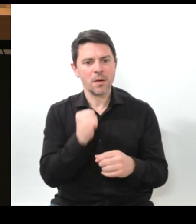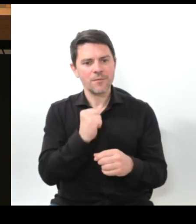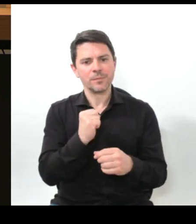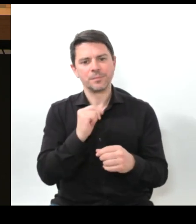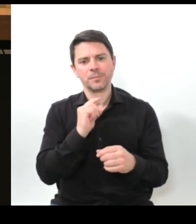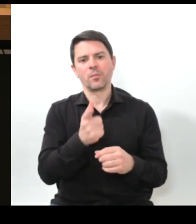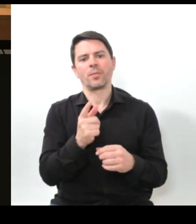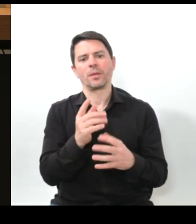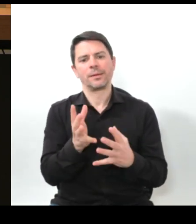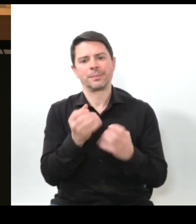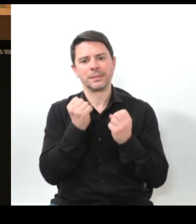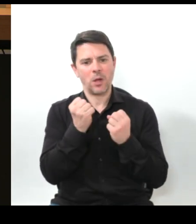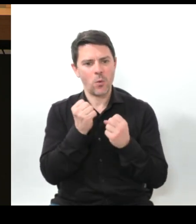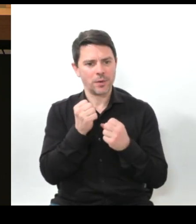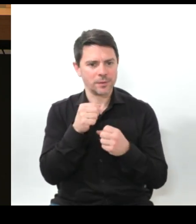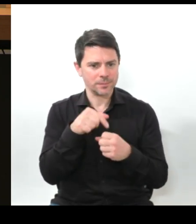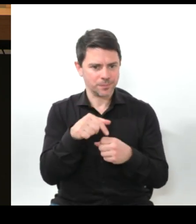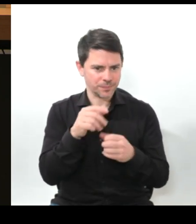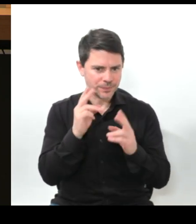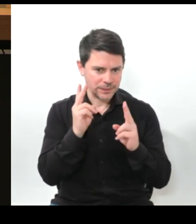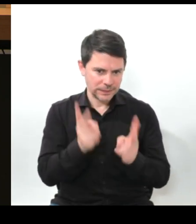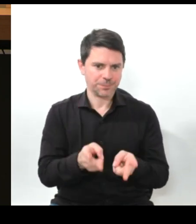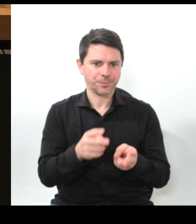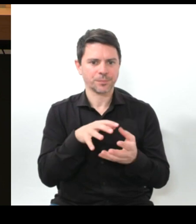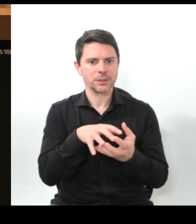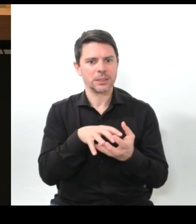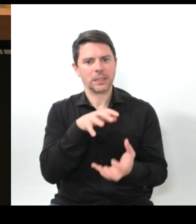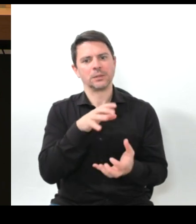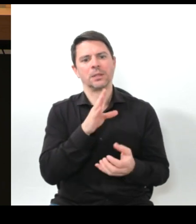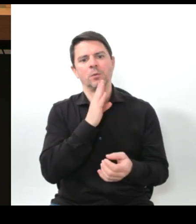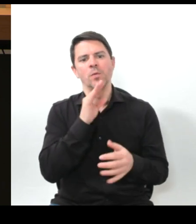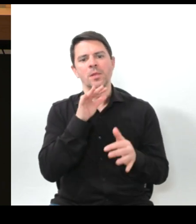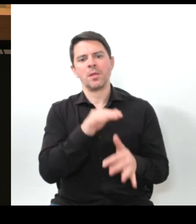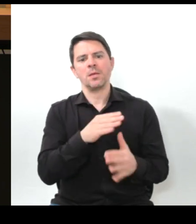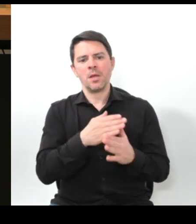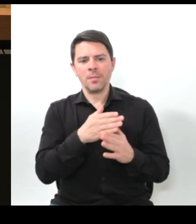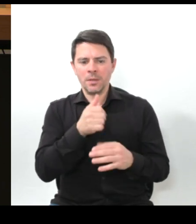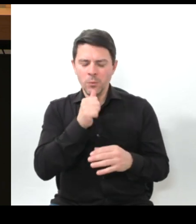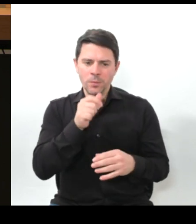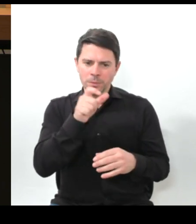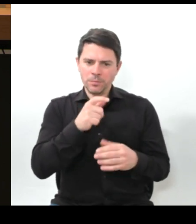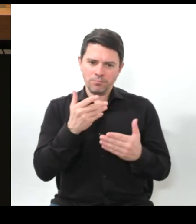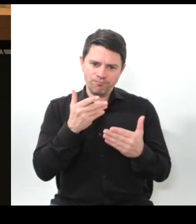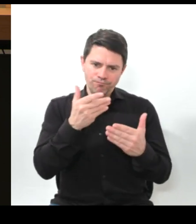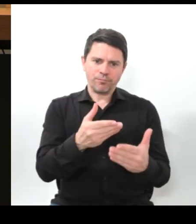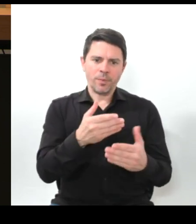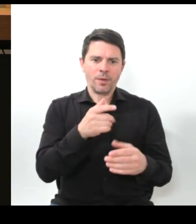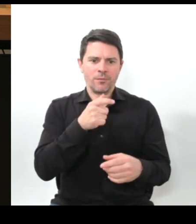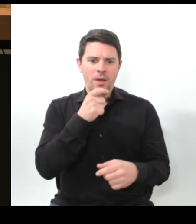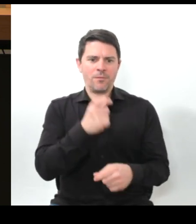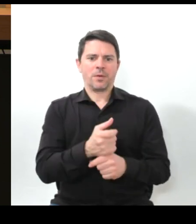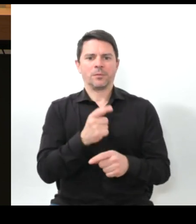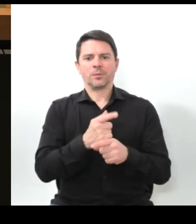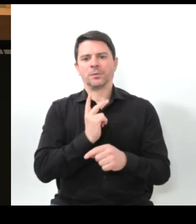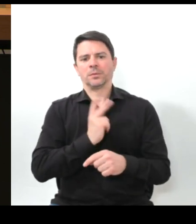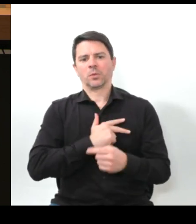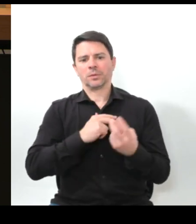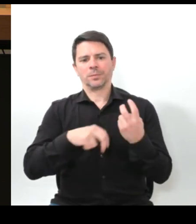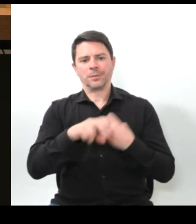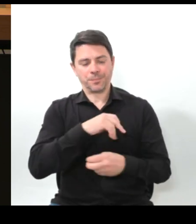Uns geht es um den jungen Menschen, um ihre Zukunf. Sie sollen ihr selbstgewähltes Weg ihre Ausbildung unbeschwert gehen können und